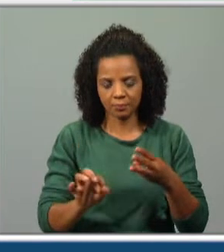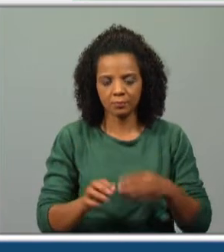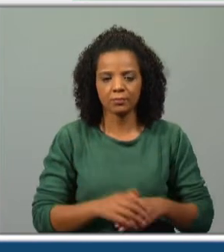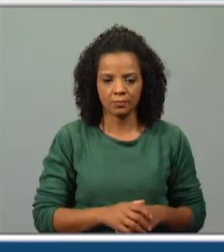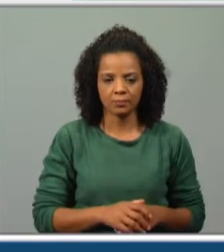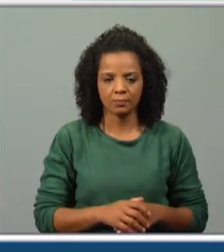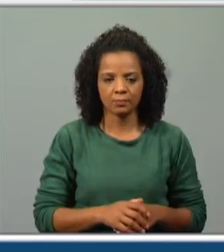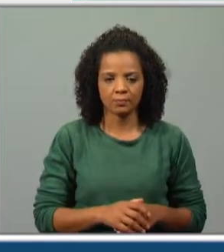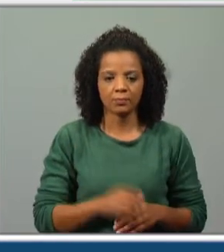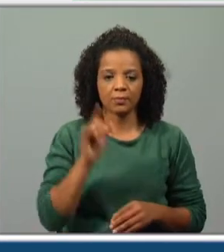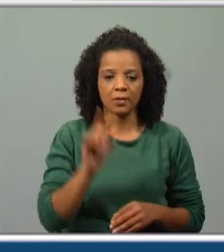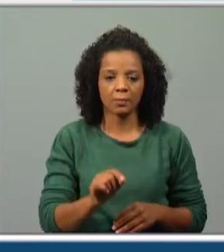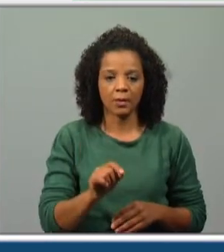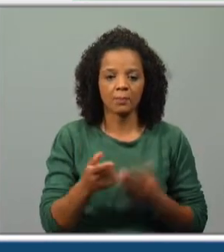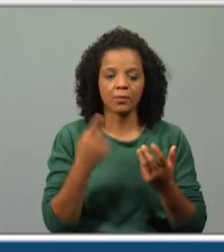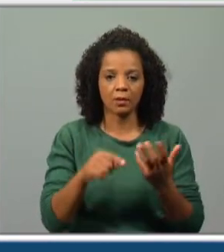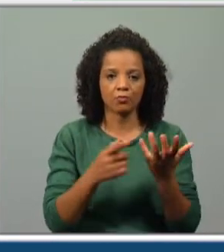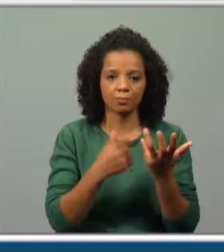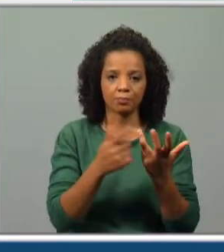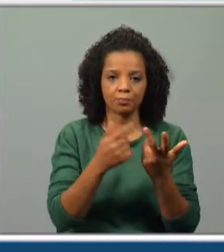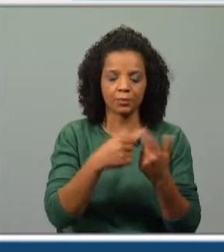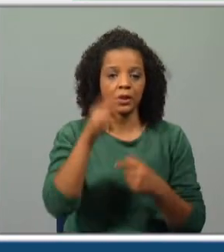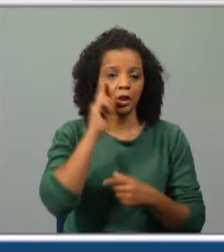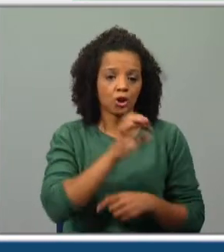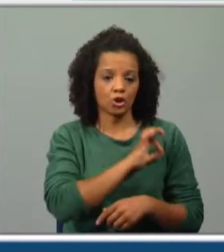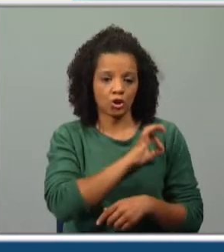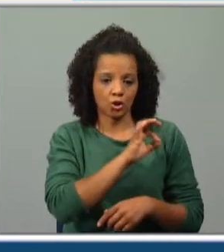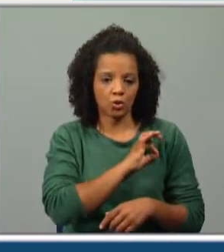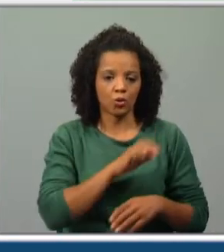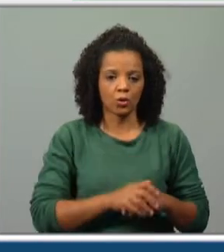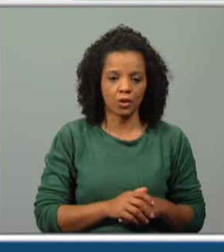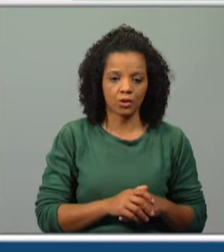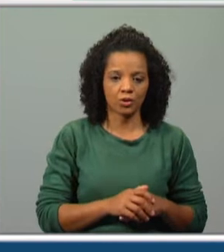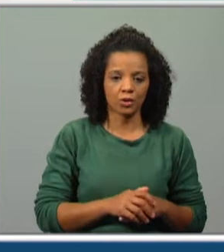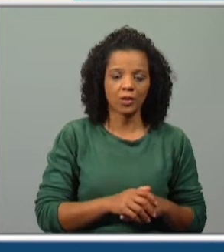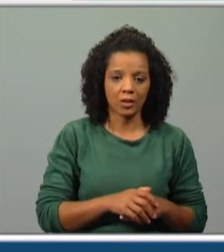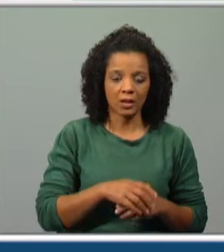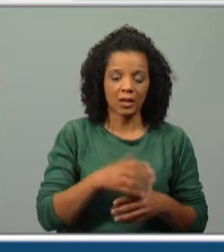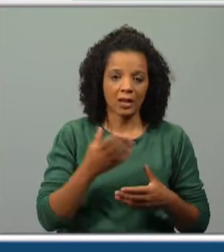fim e temos a enumeração as senhoras homens de armas para as áreas as outras 結束，我們列舉了女士們武裝人員到其他地區